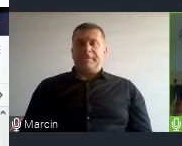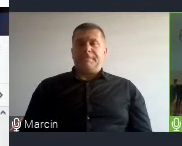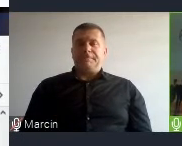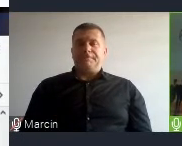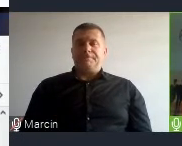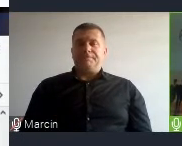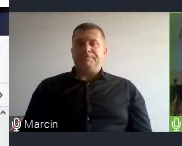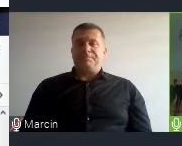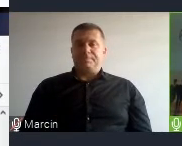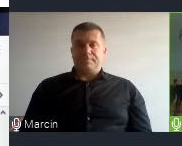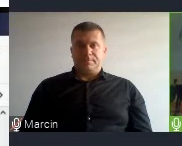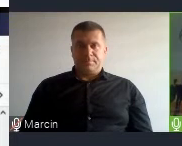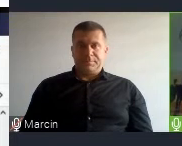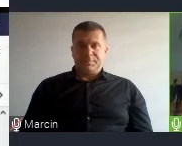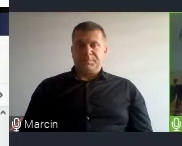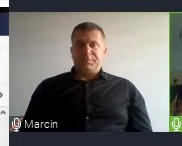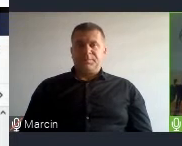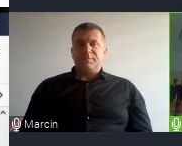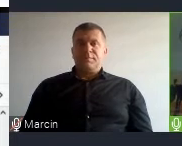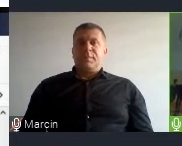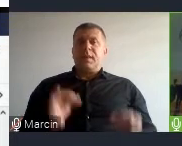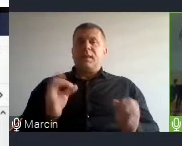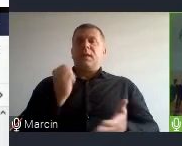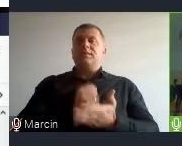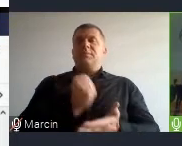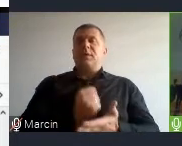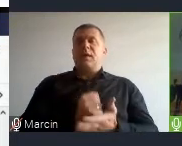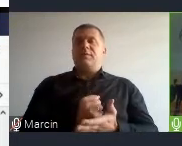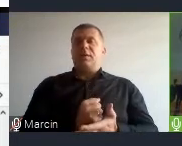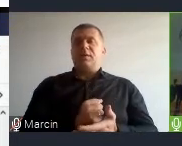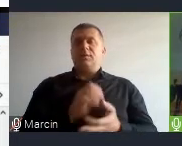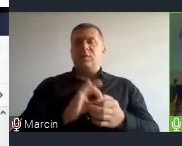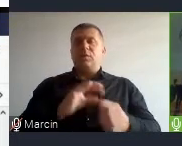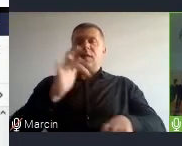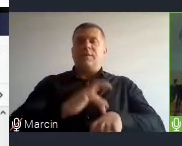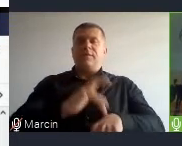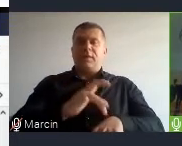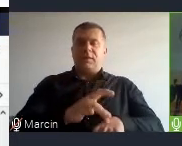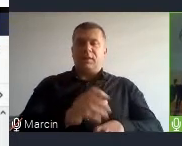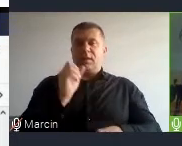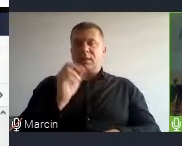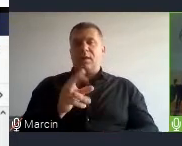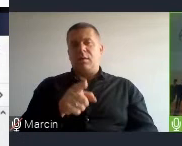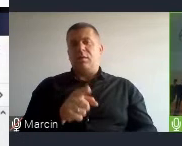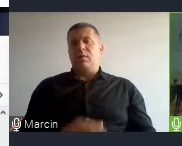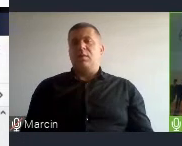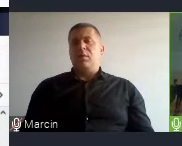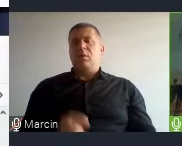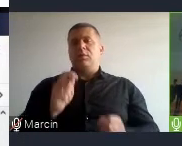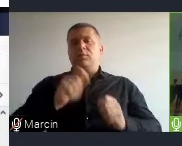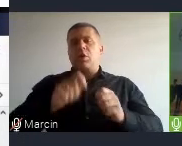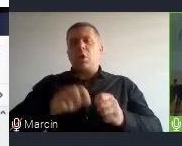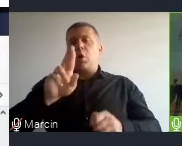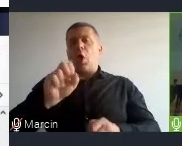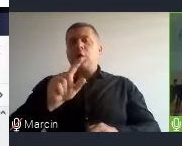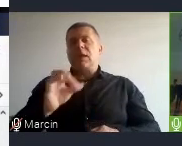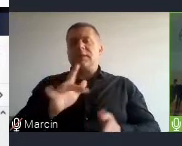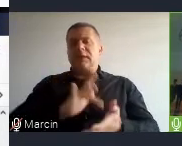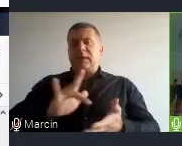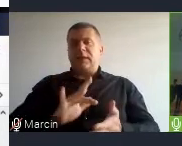I teraz pewne kwestie związane z wynikiem takiego rozeznania, z wynikiem takiej analizy.